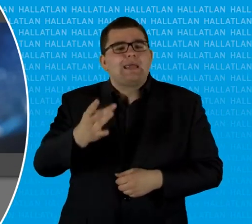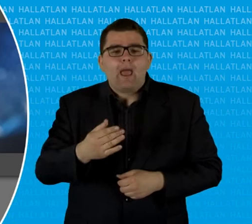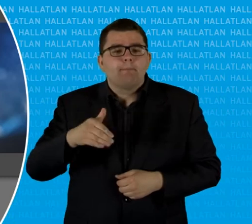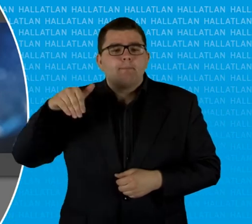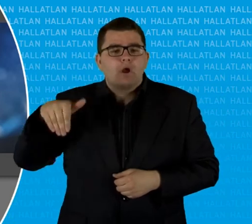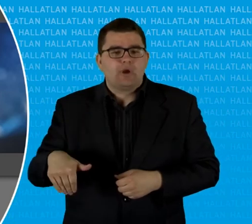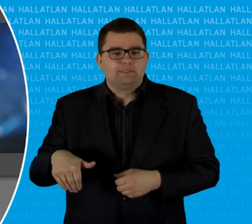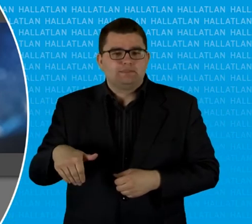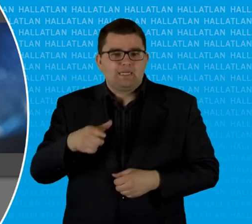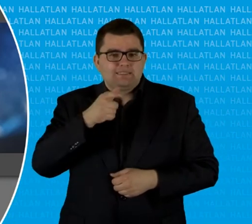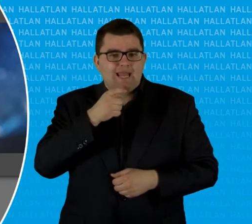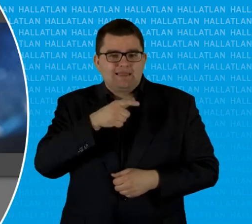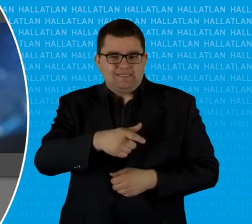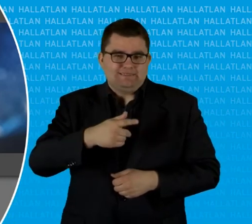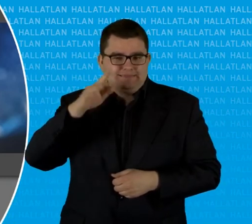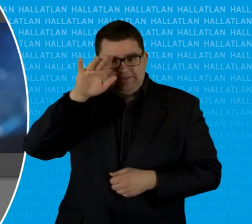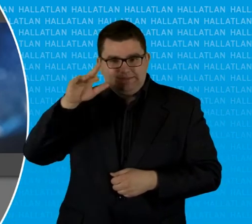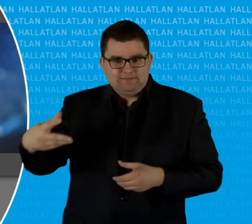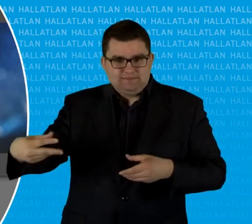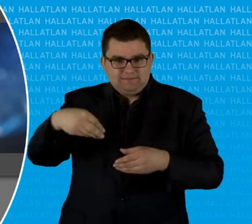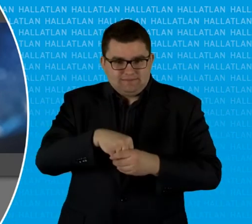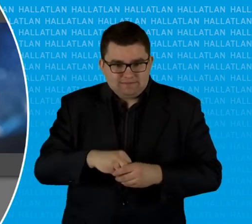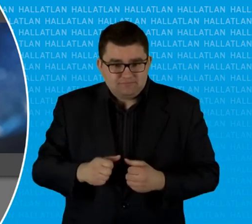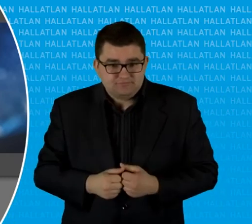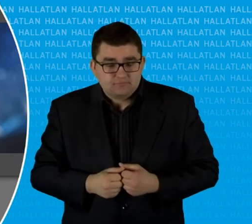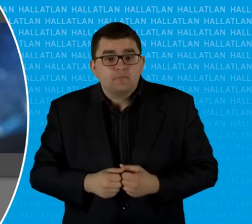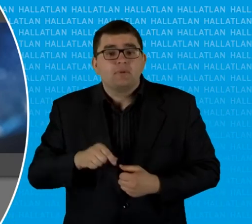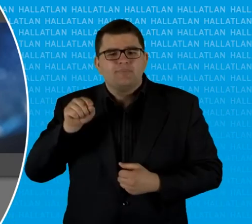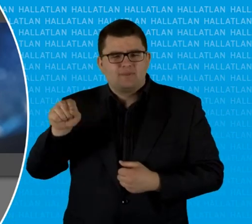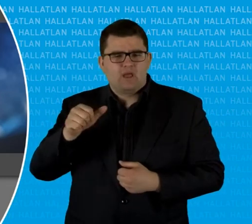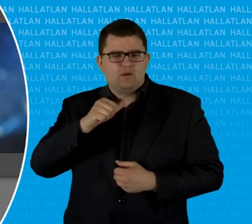leginkább a Manchester Cityvel boronálták össze.